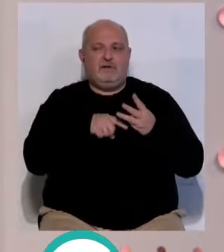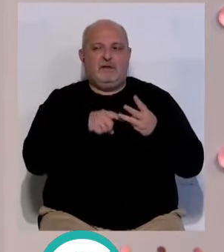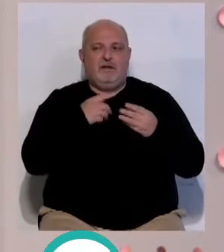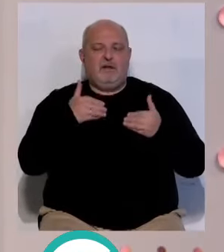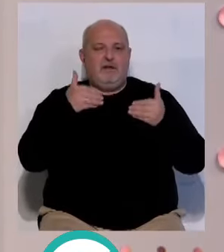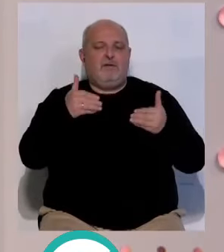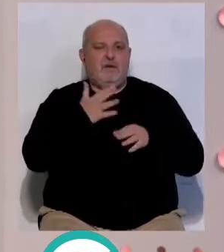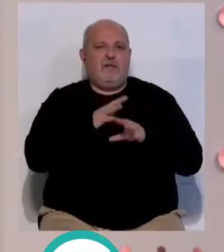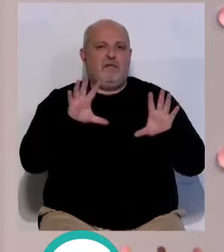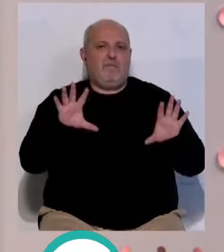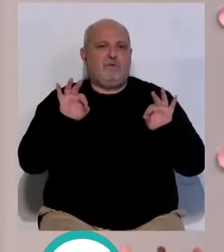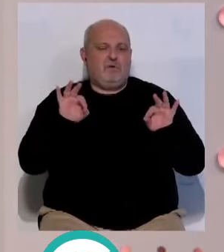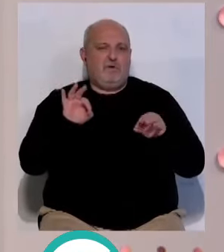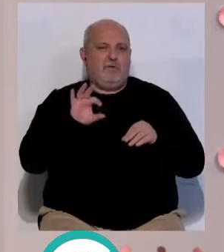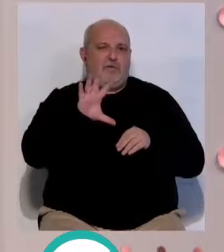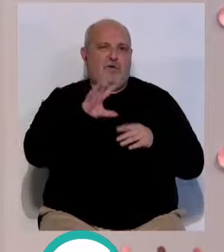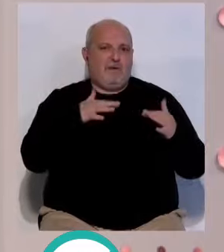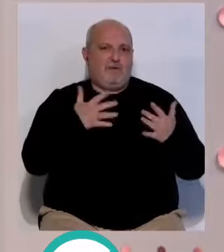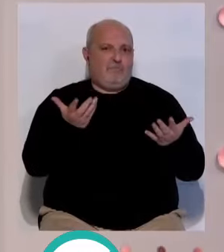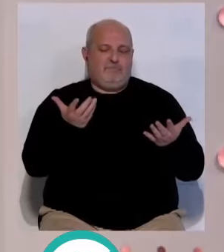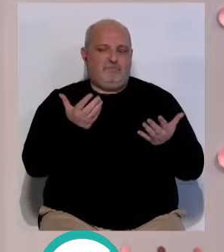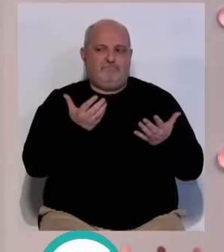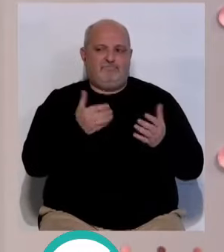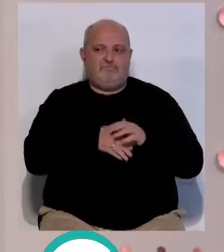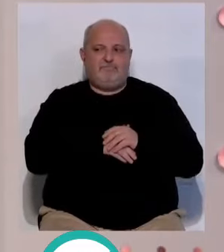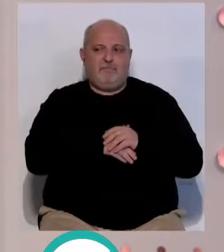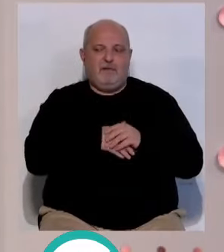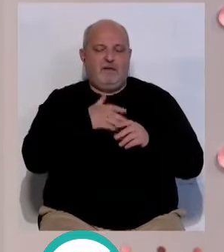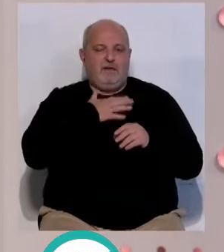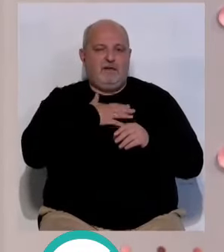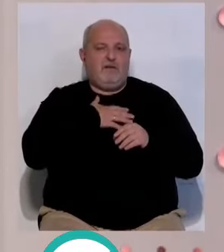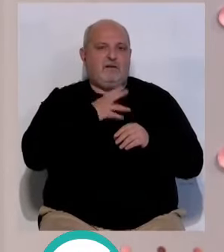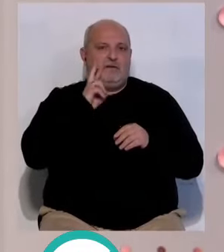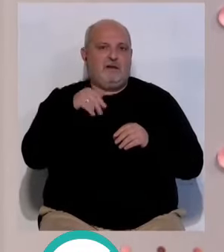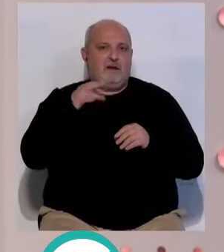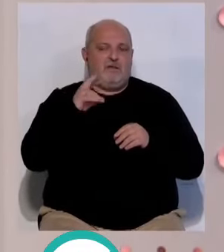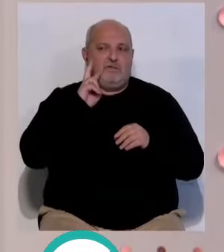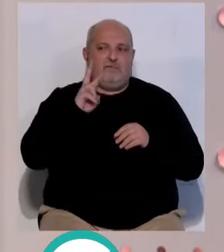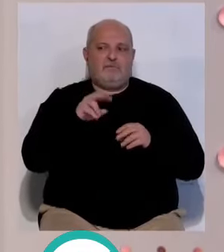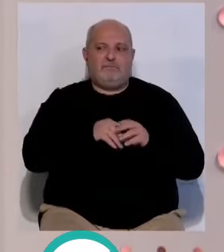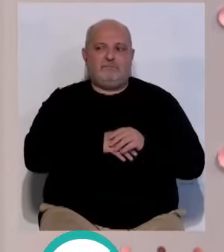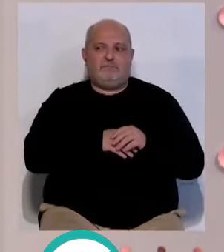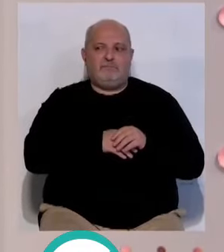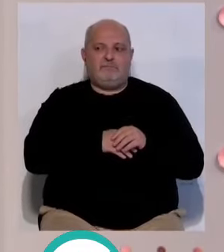para que juegue 10 minutos cada cinco partidos y yo he sido un admirador de negredo pero cuando el